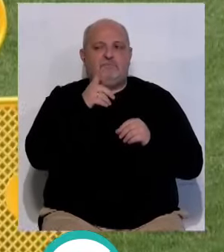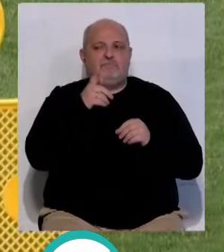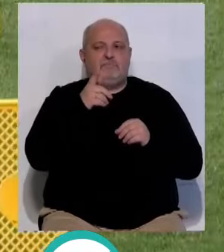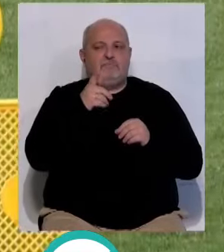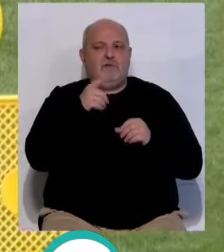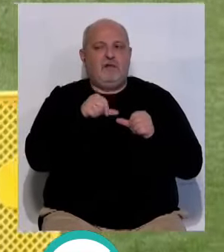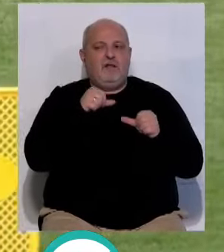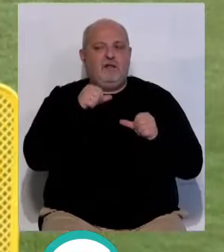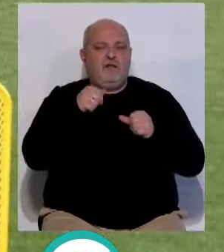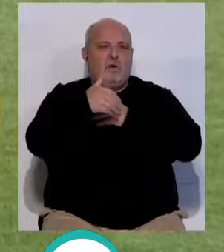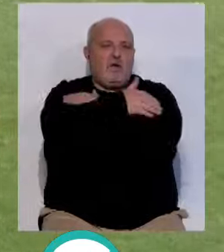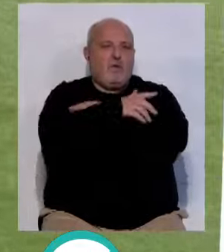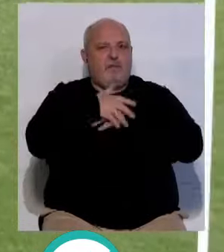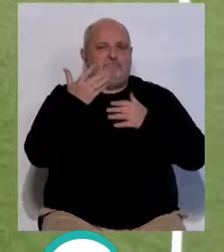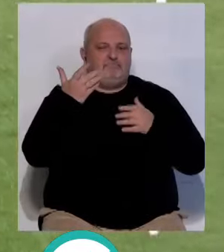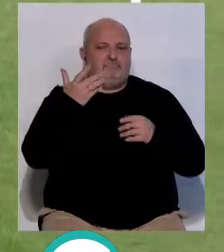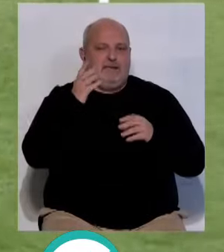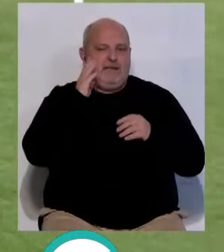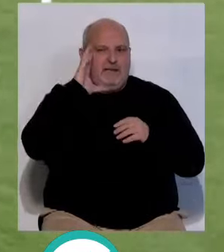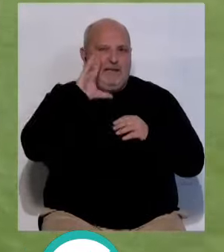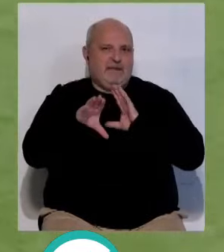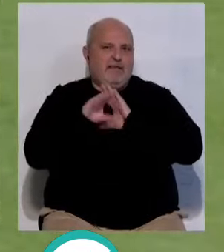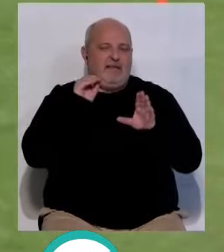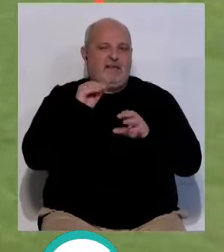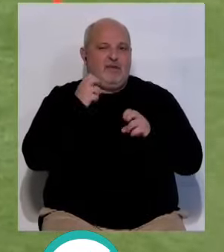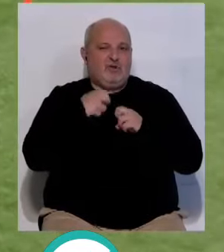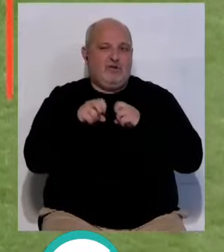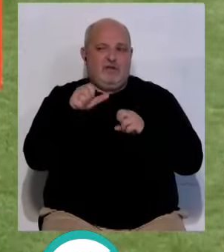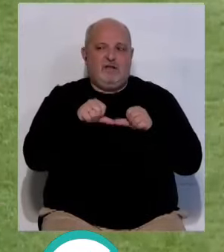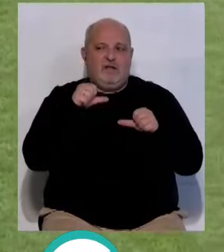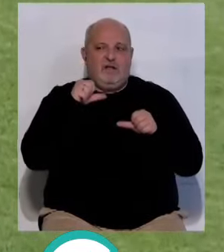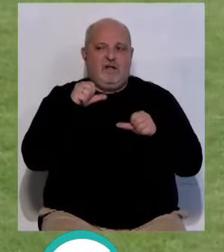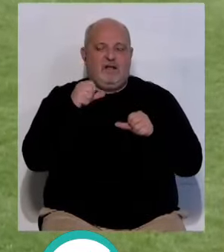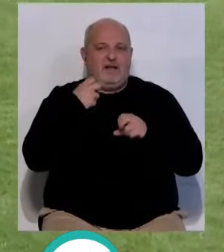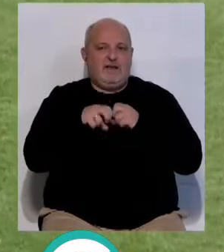de Sergio empático no porque entiende Al fin y al cabo la lesión que que ha sufrido Brian ya no es